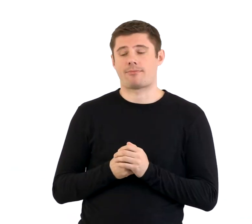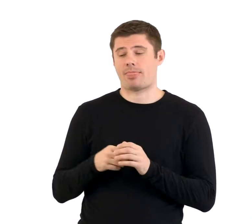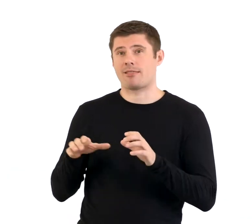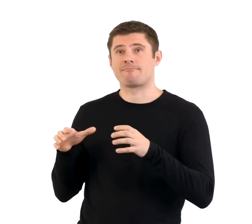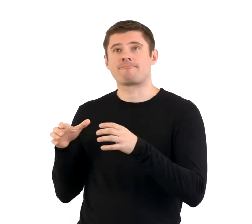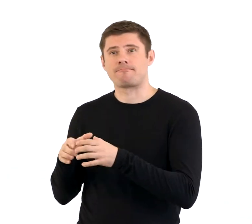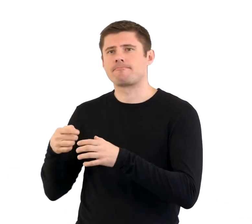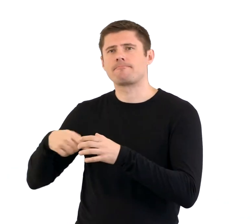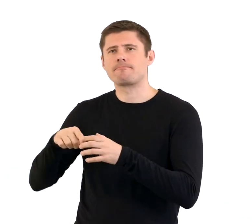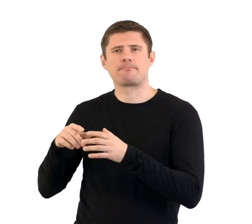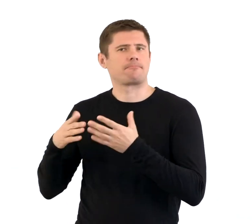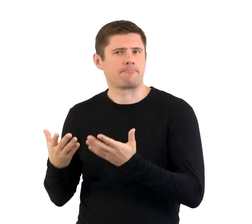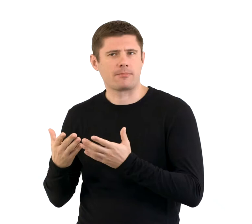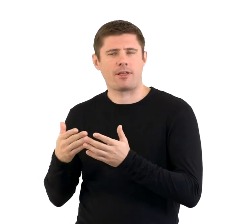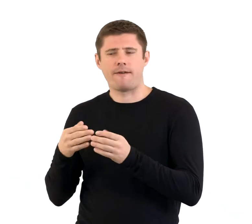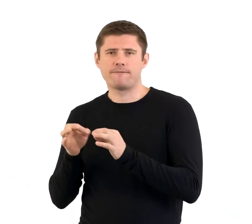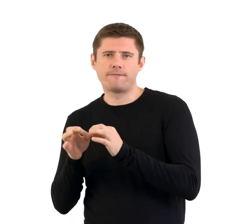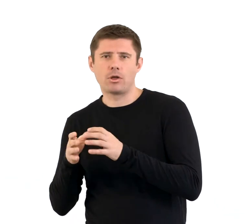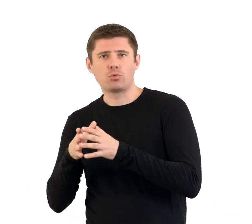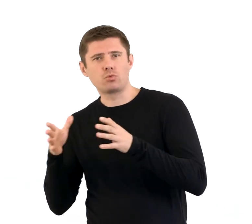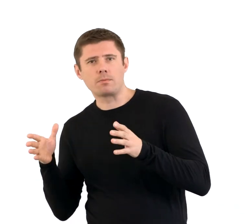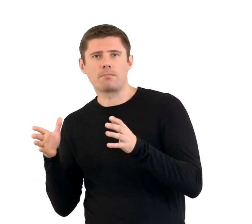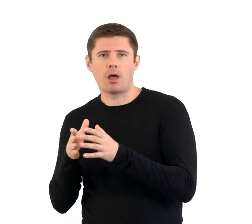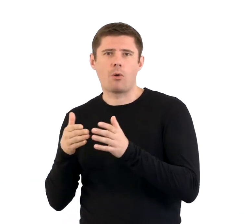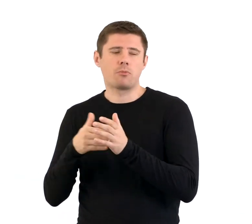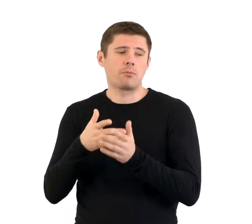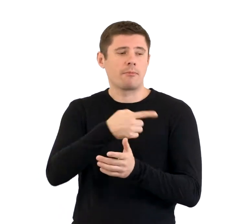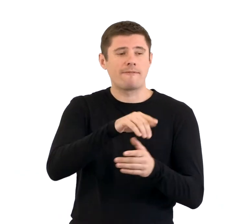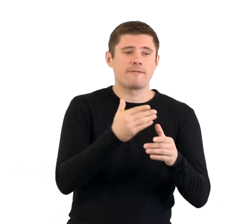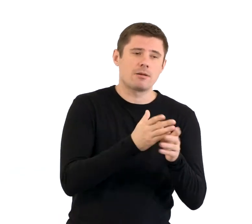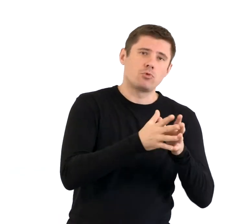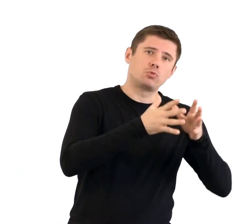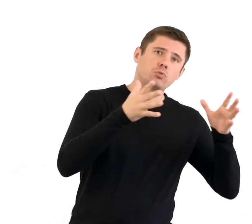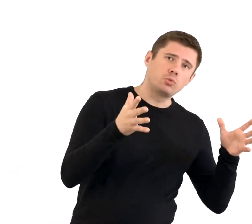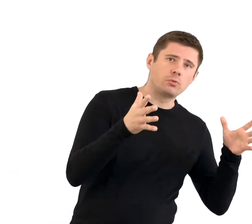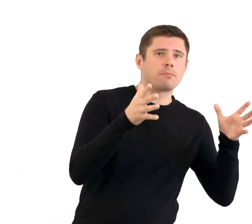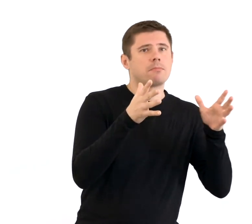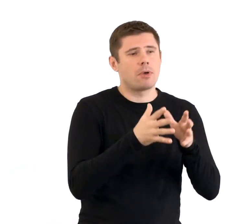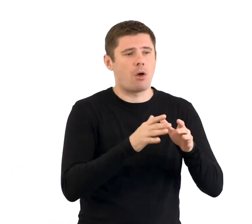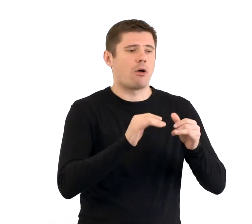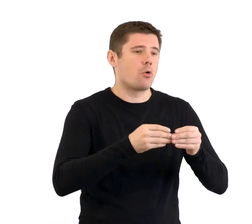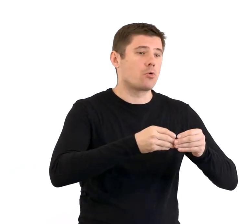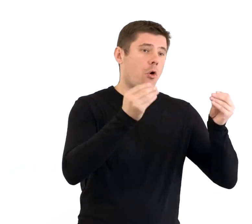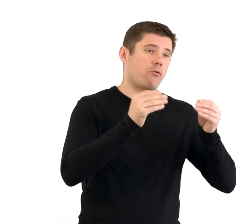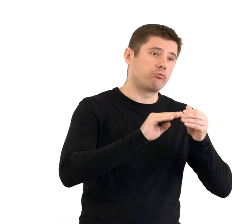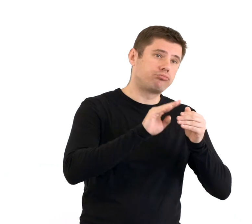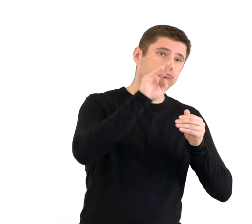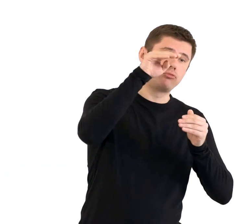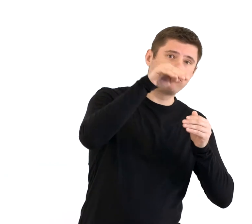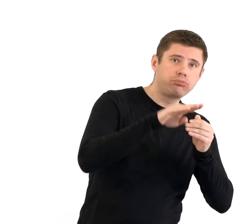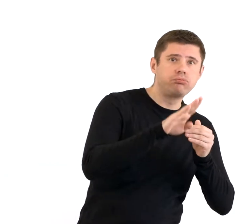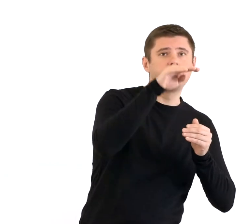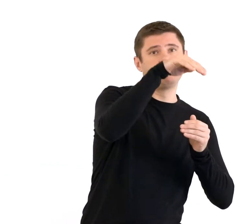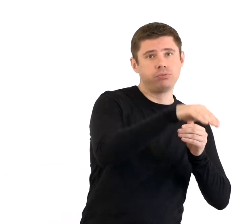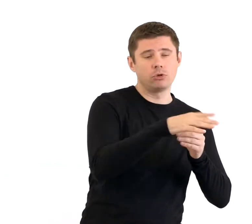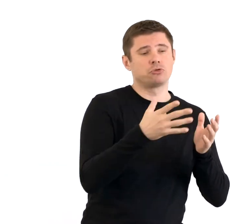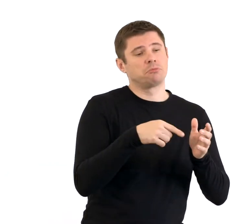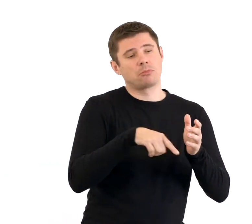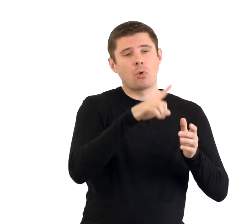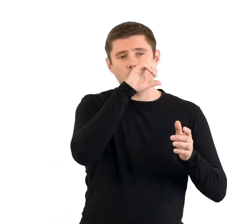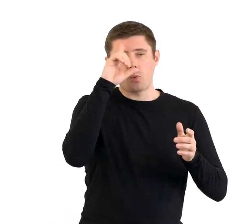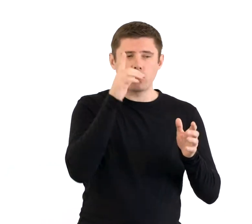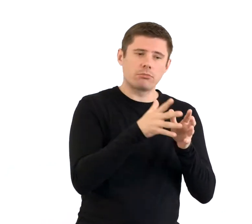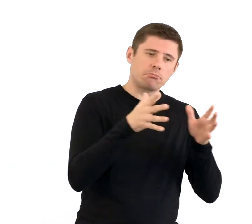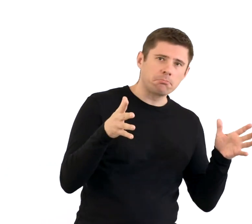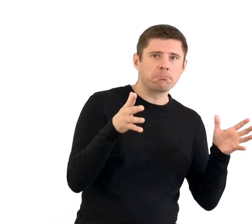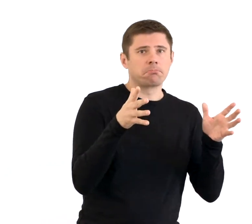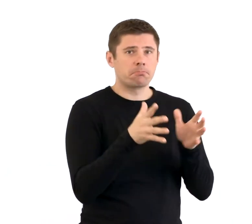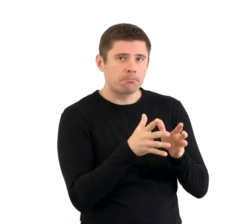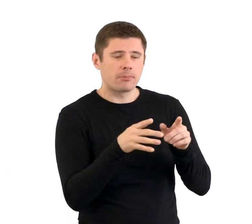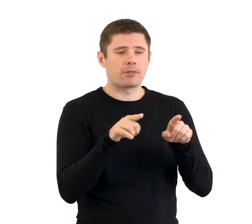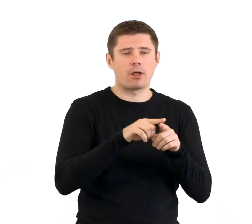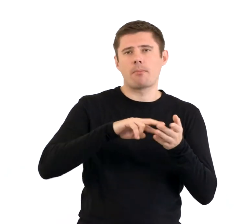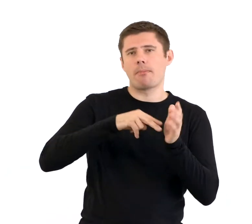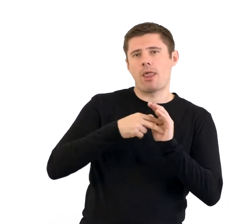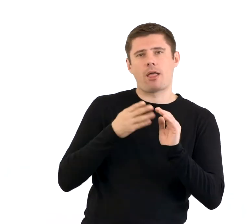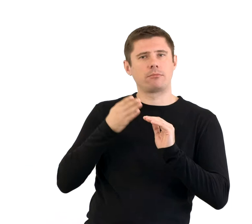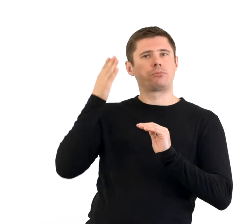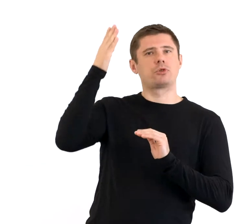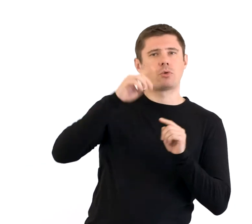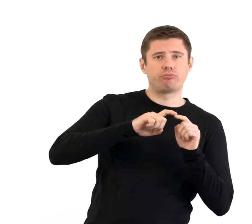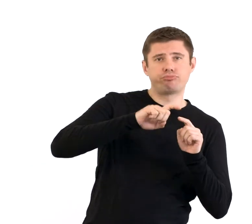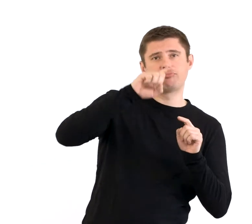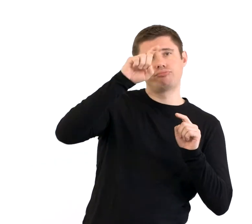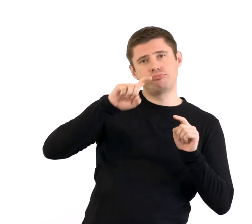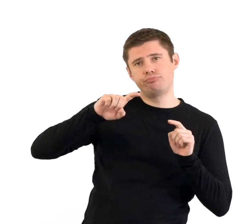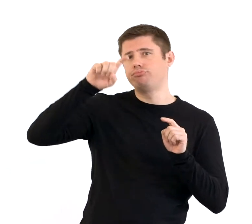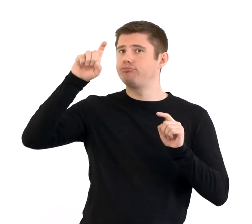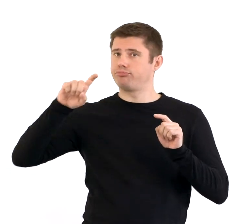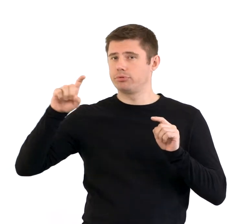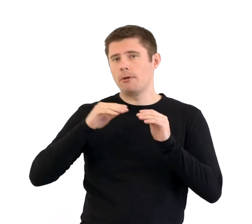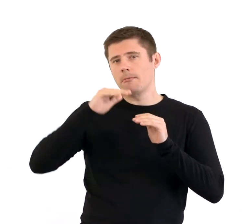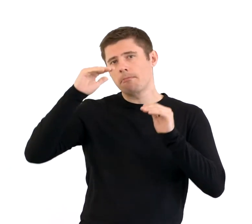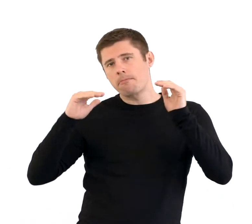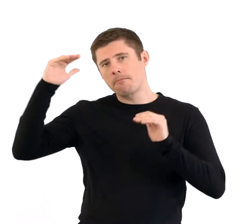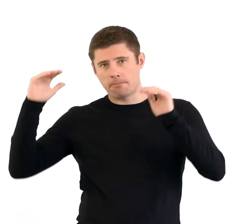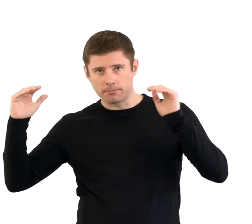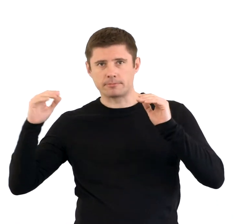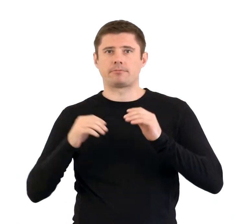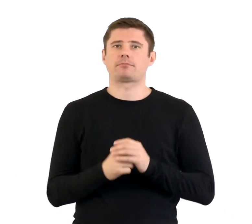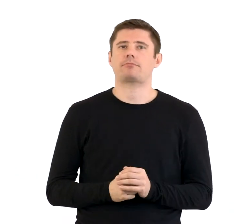Sposób pozyskiwania tych środków zależy w głównej mierze od obecnego etapu rozwoju firmy, jej wielkości oraz perspektyw jej wzrostu.